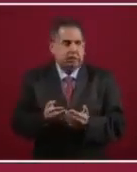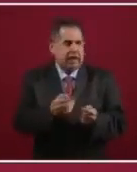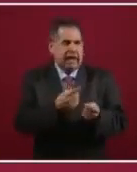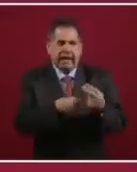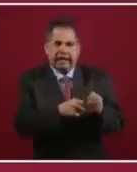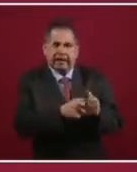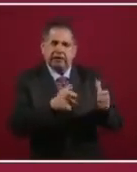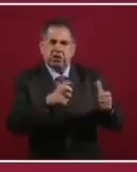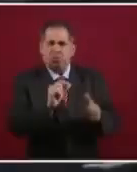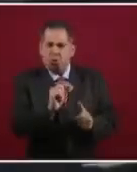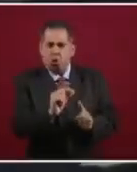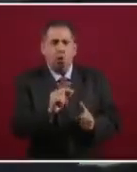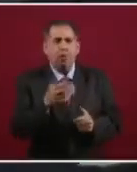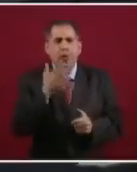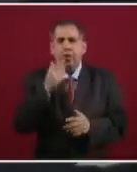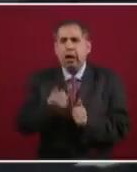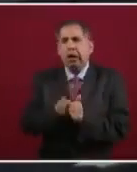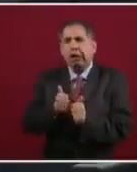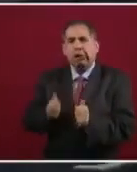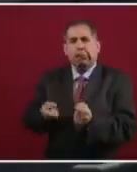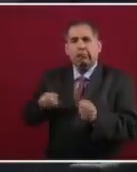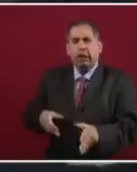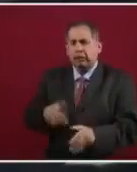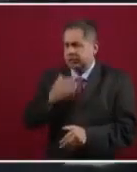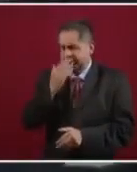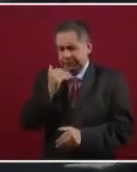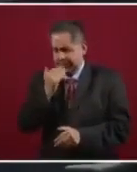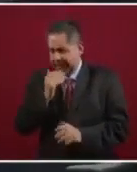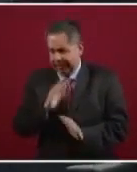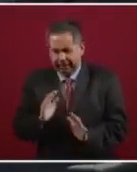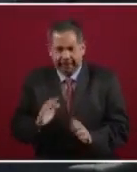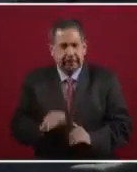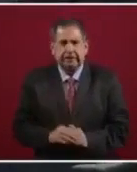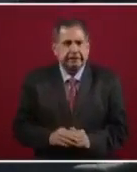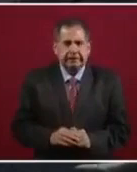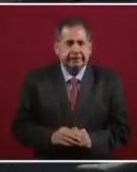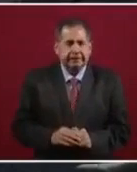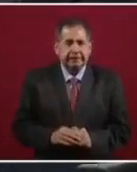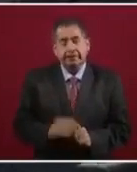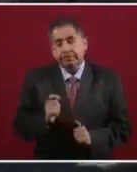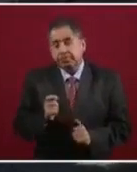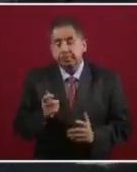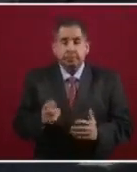pero no hay recesión.